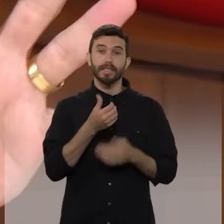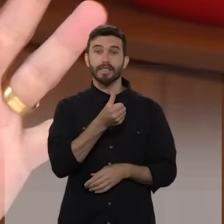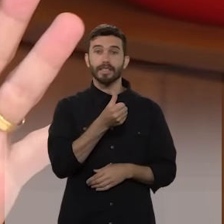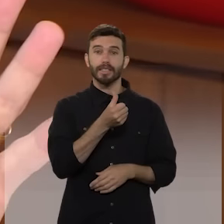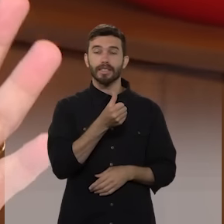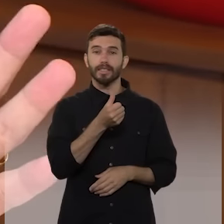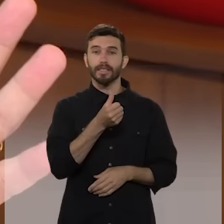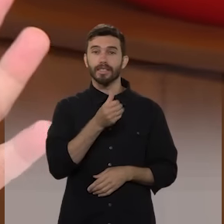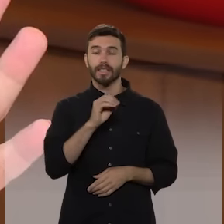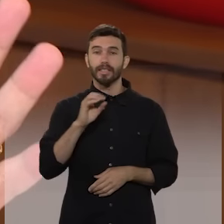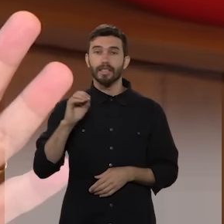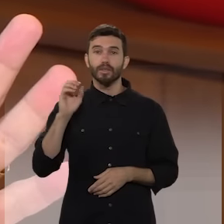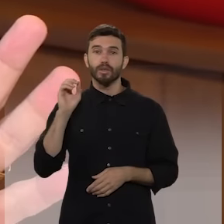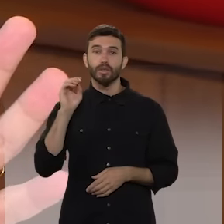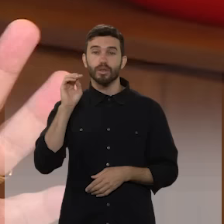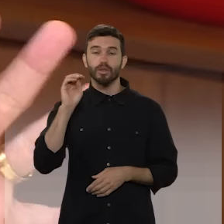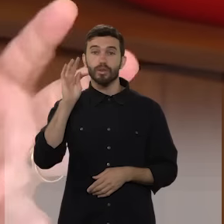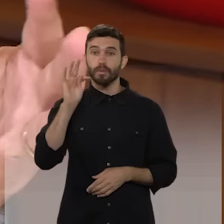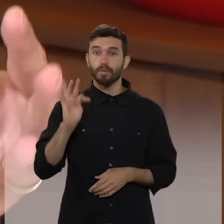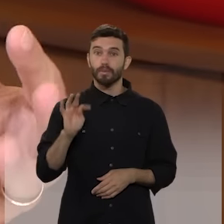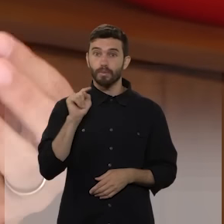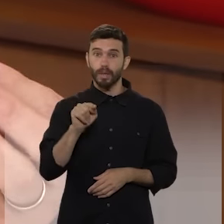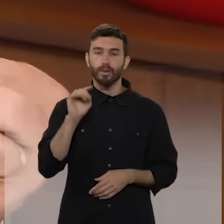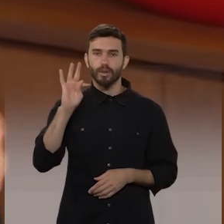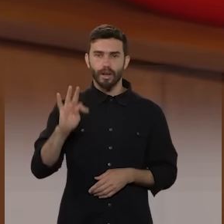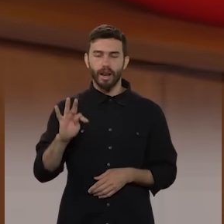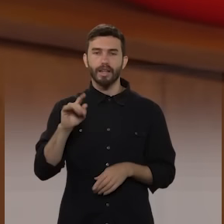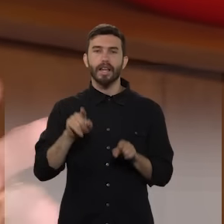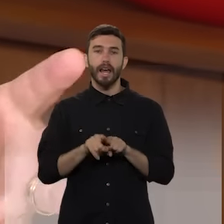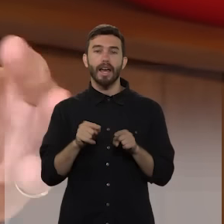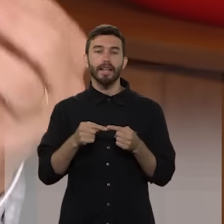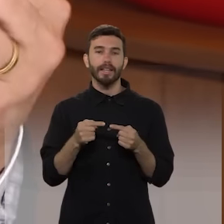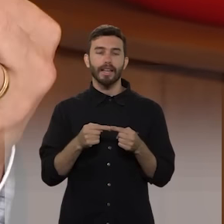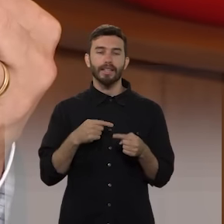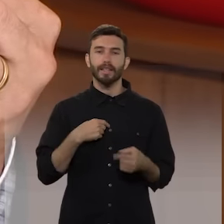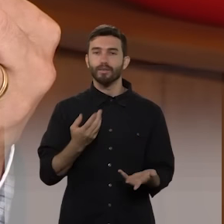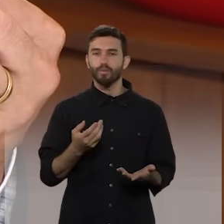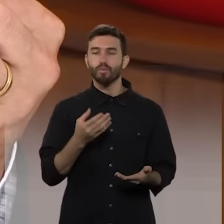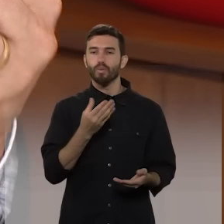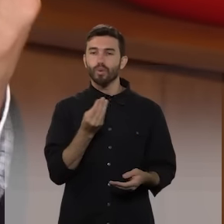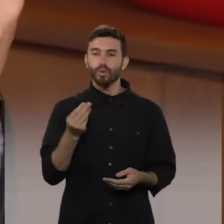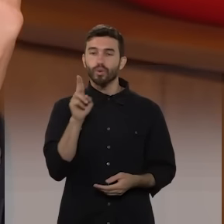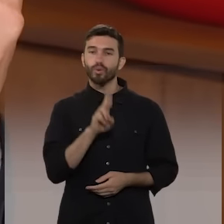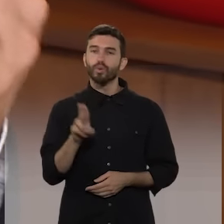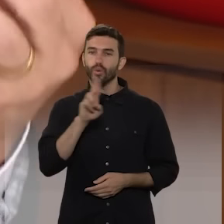tem mais ou menos 300 mil que são produzidas para consumo próprio, ou seja, quem usa o vergalhão,